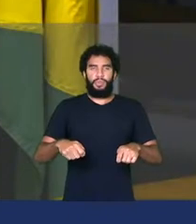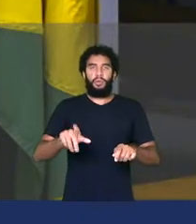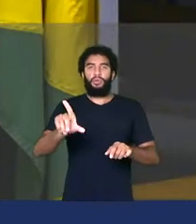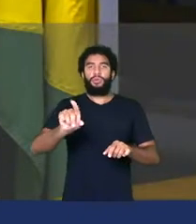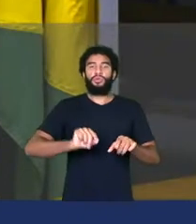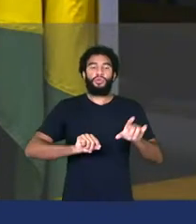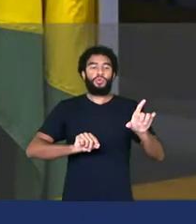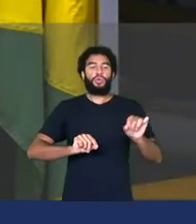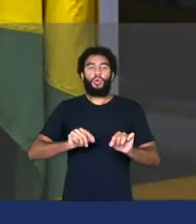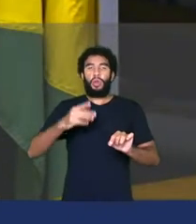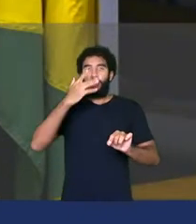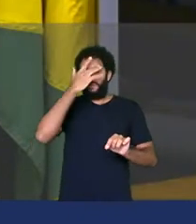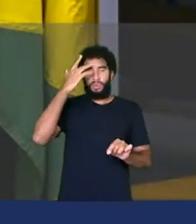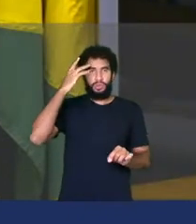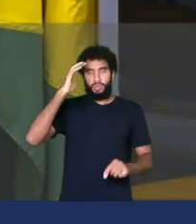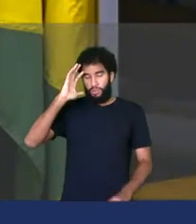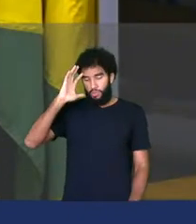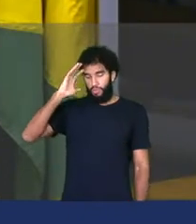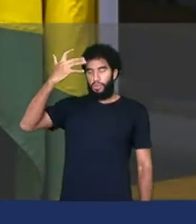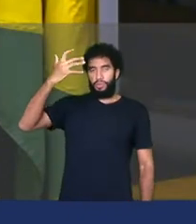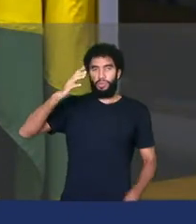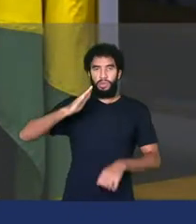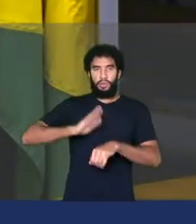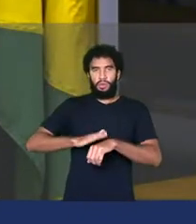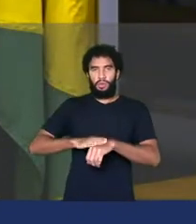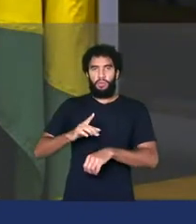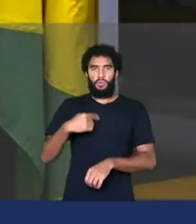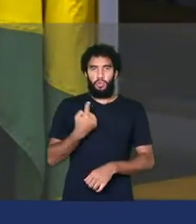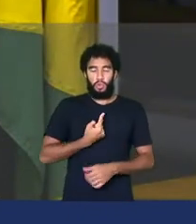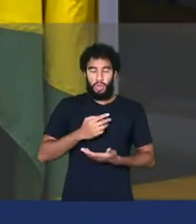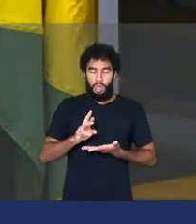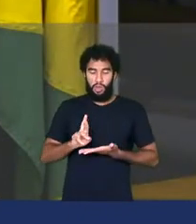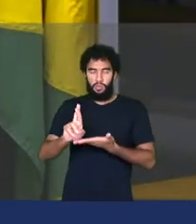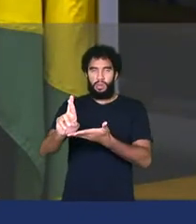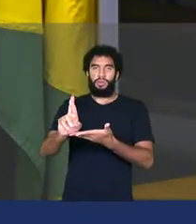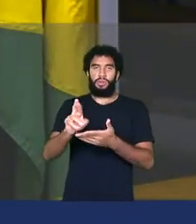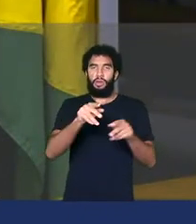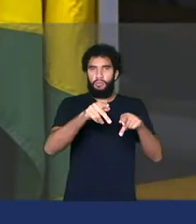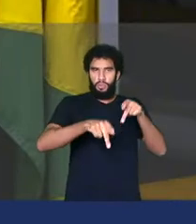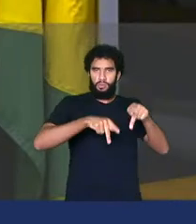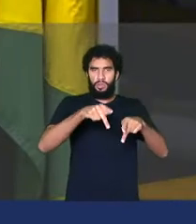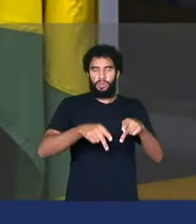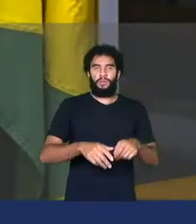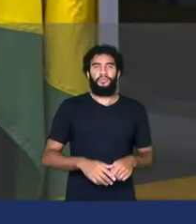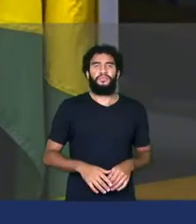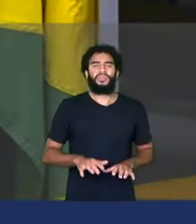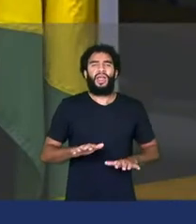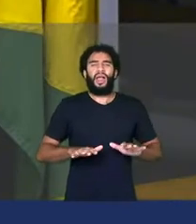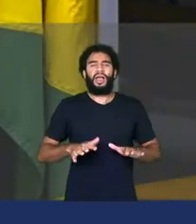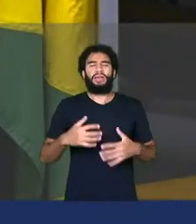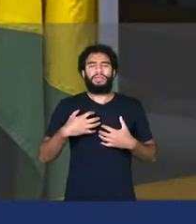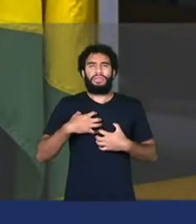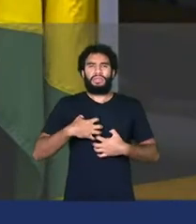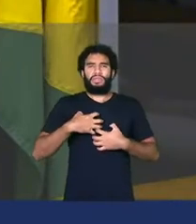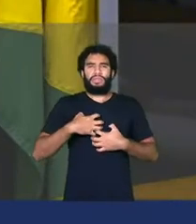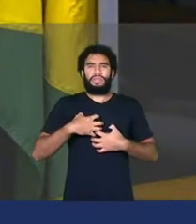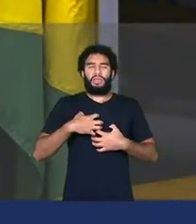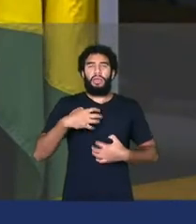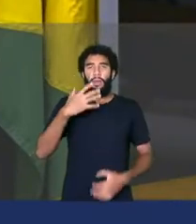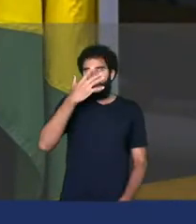COLOCAMOS AS PESSOAS QUE VÃO DECIDIR POR NÓS, QUE VÃO NOS REPRESENTAR. ENTÃO ÀS VEZES EU FICO MUITO INCOMODADA QUANDO A GENTE ENCONTRA PESSOAS E ELAS FALAM: AH, NÃO